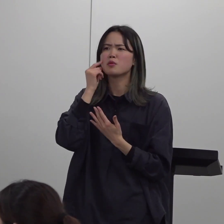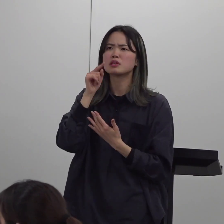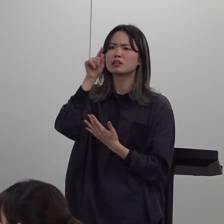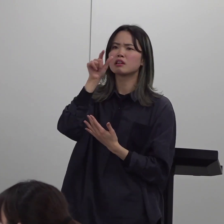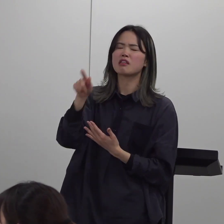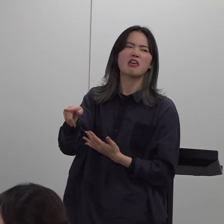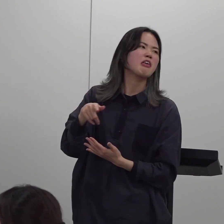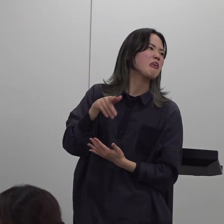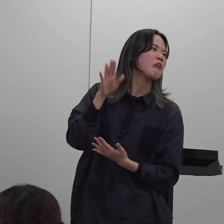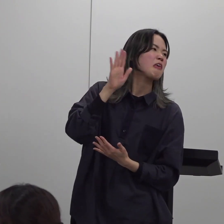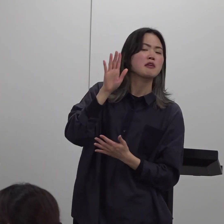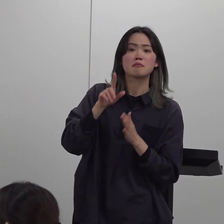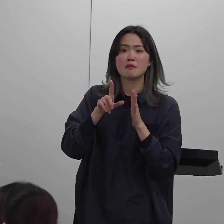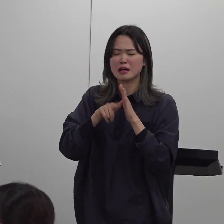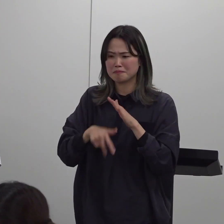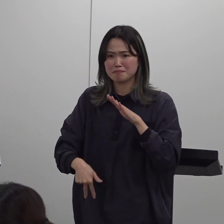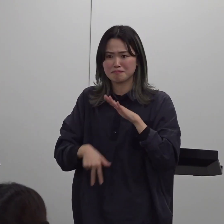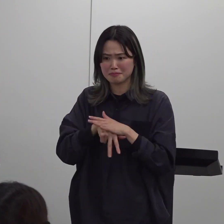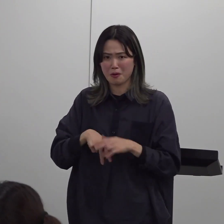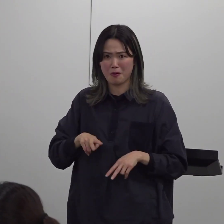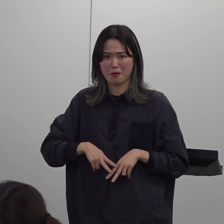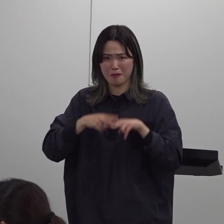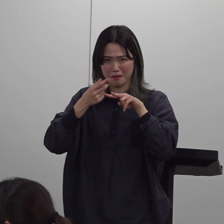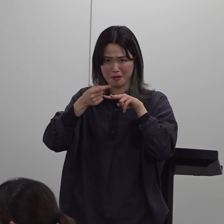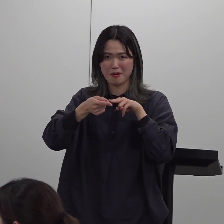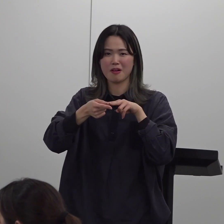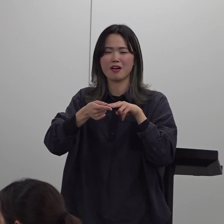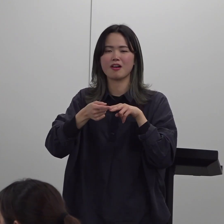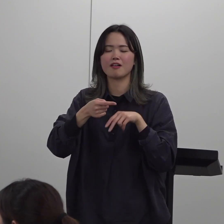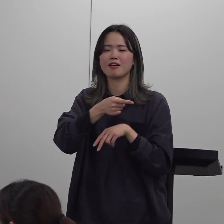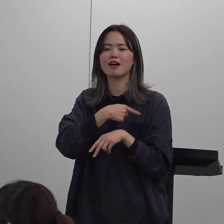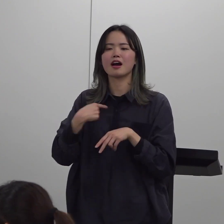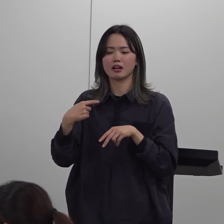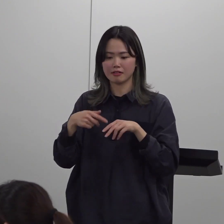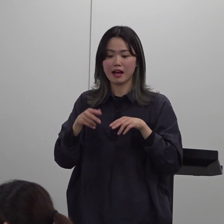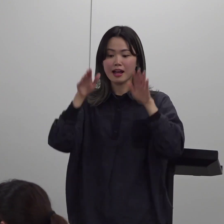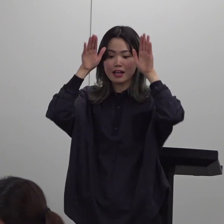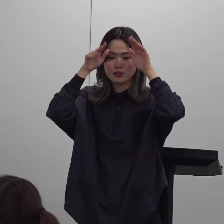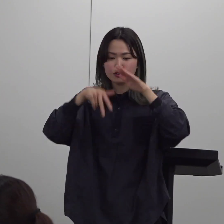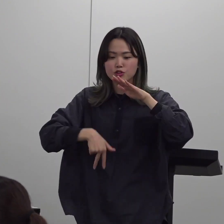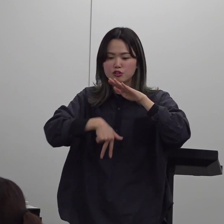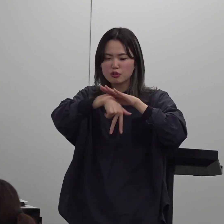私達補助犬のお仕事、犬にストレス かけてまでやることではないと思っているので